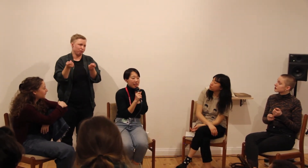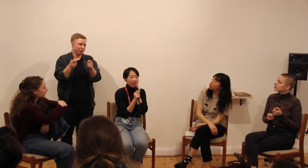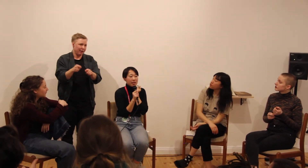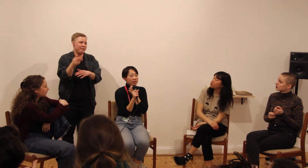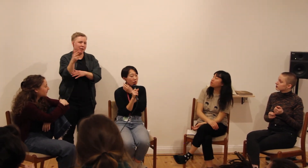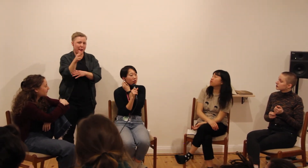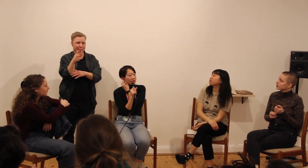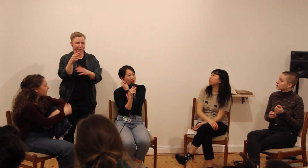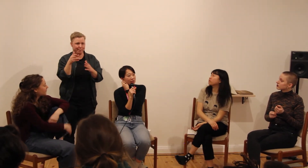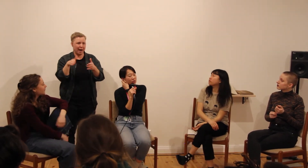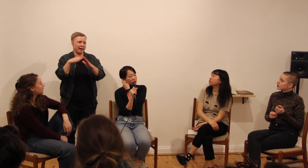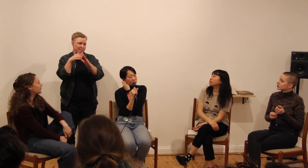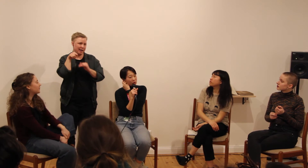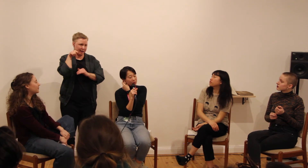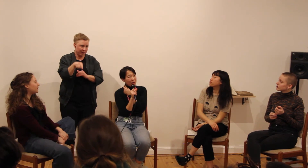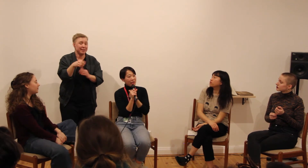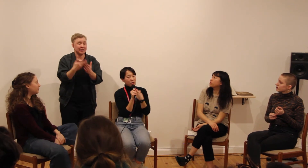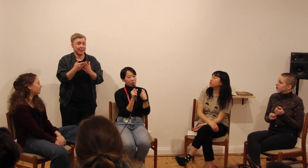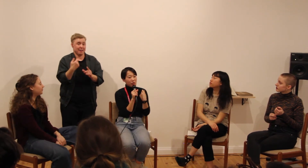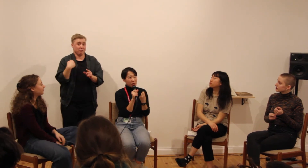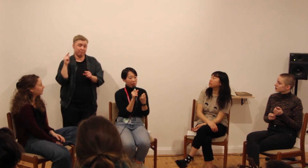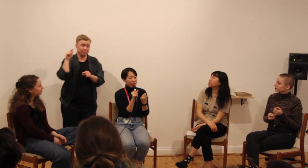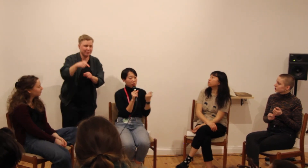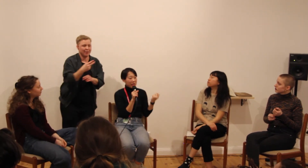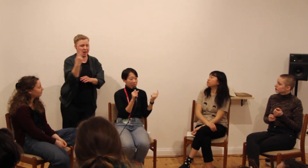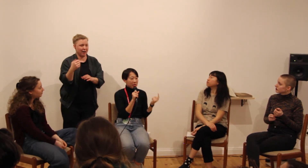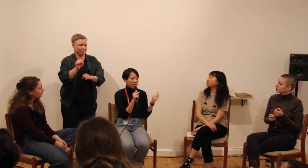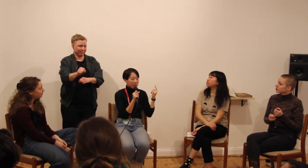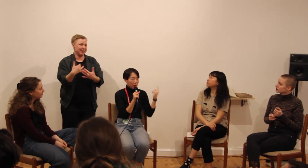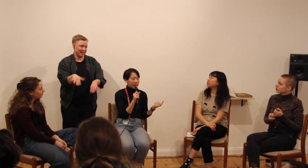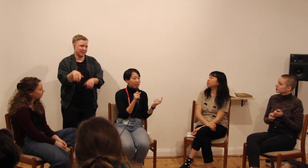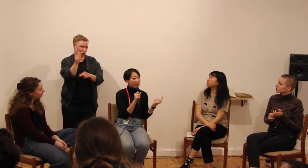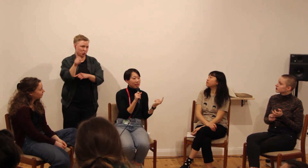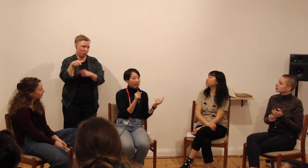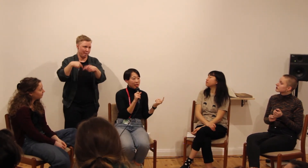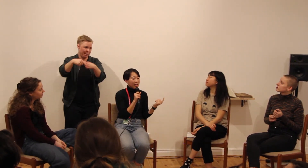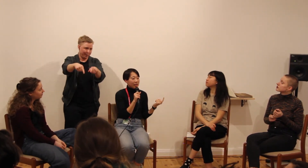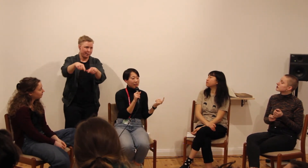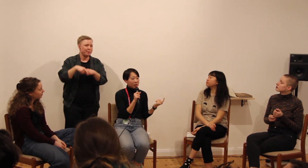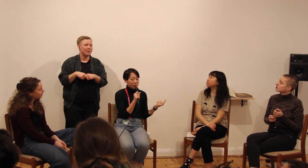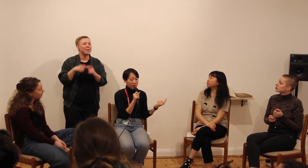Und jetzt beginne ich langsam zurück nach Japan zu ziehen zusammen mit meinem japanischen Freund.